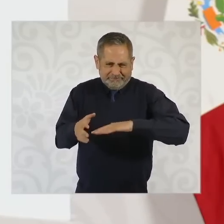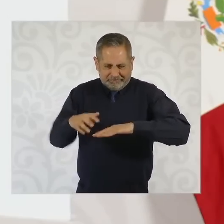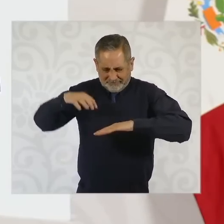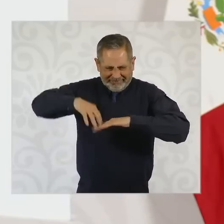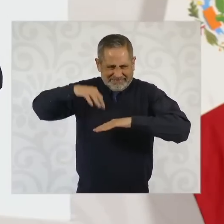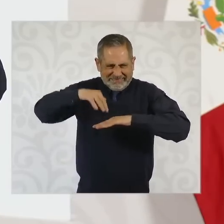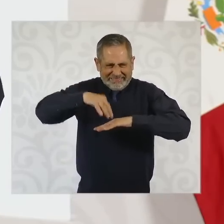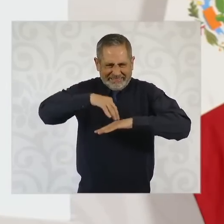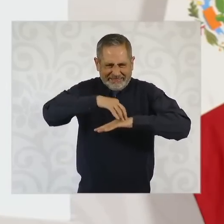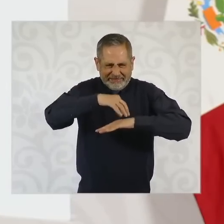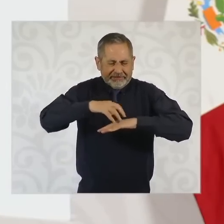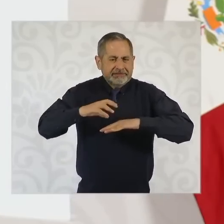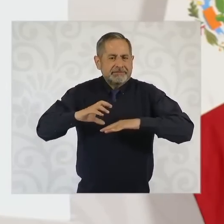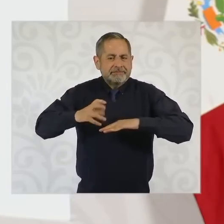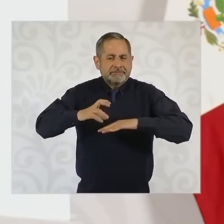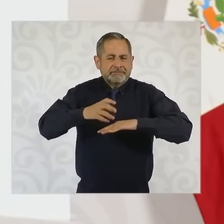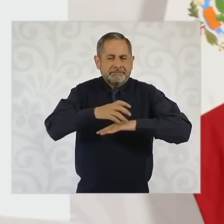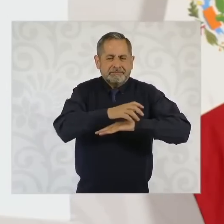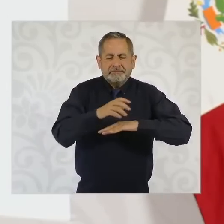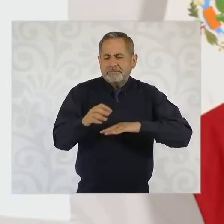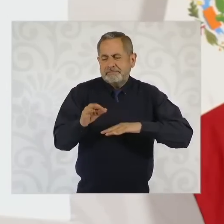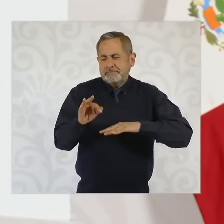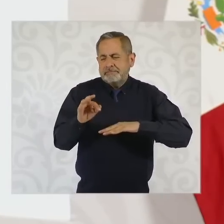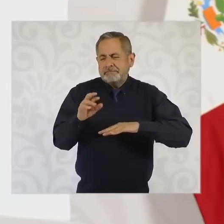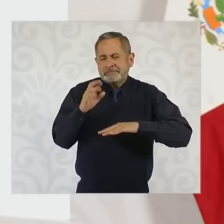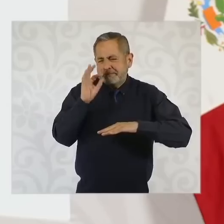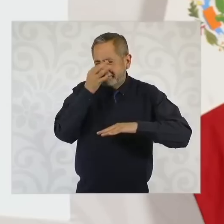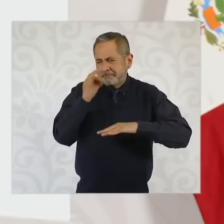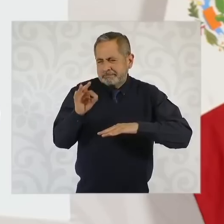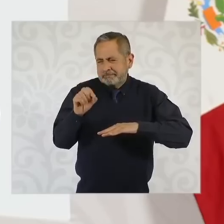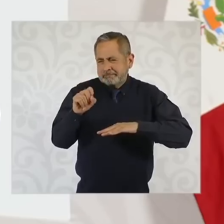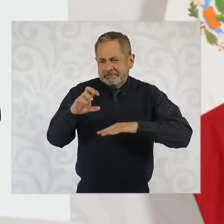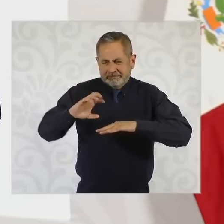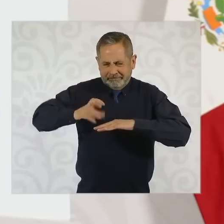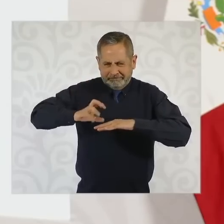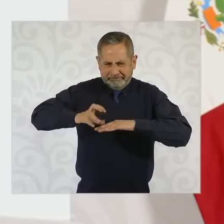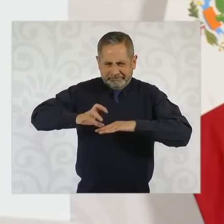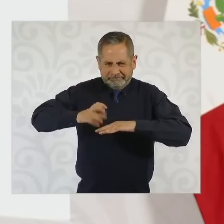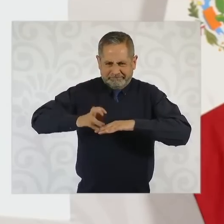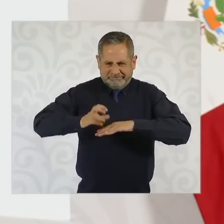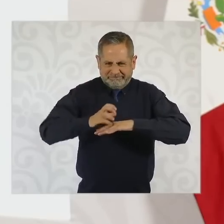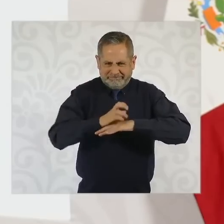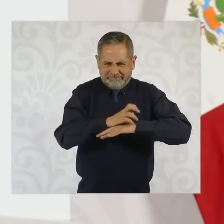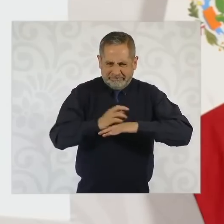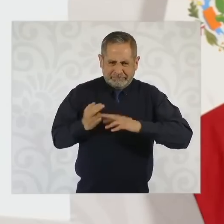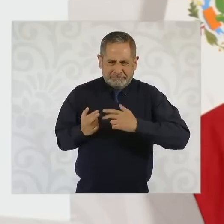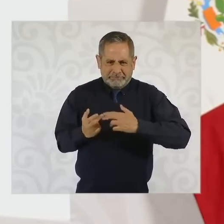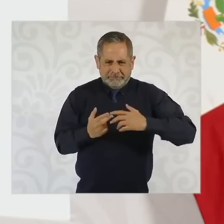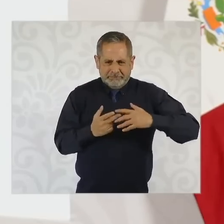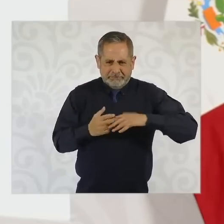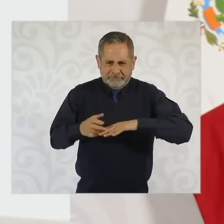con estos equipos que se llaman fresadoras después de eso viene una máquina que extiende el asfalto